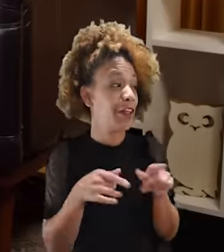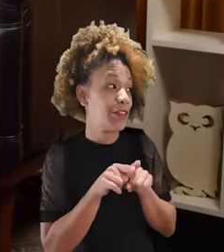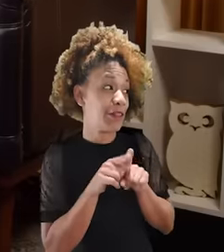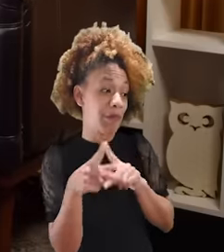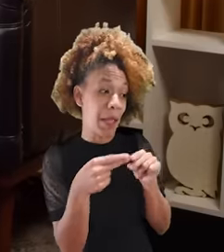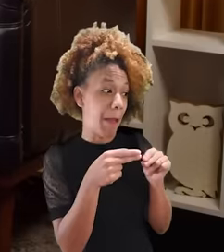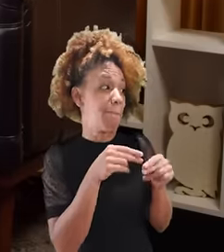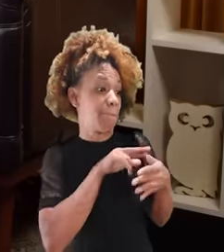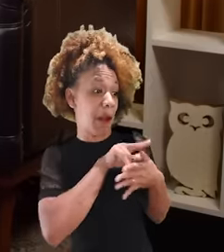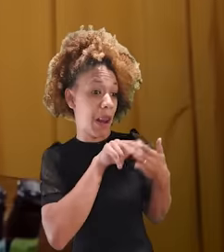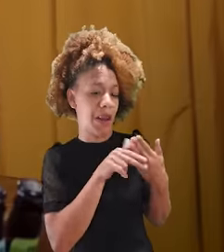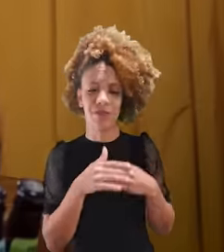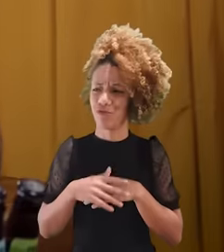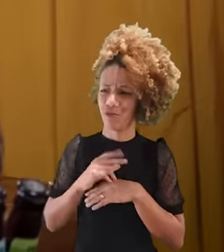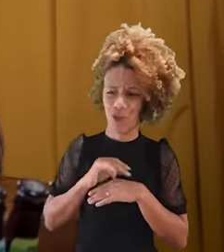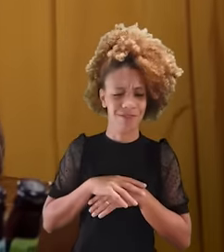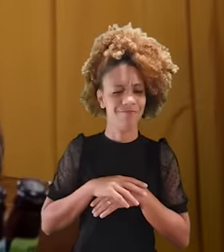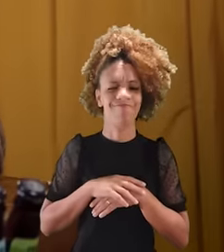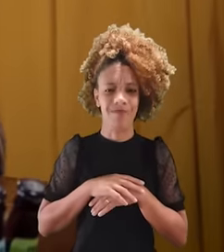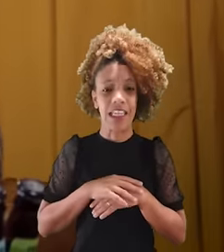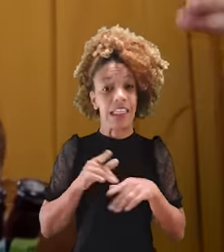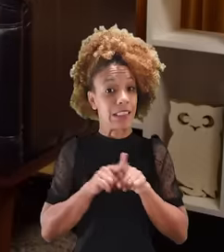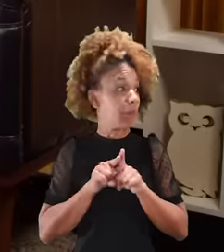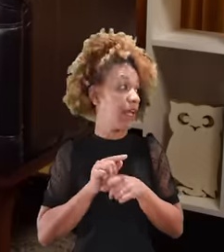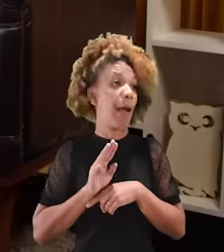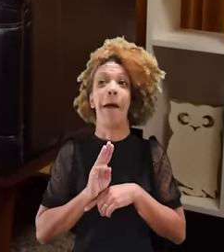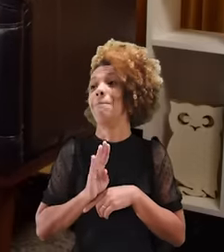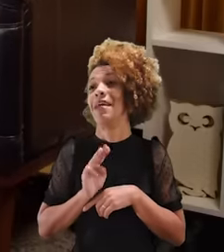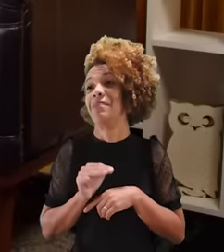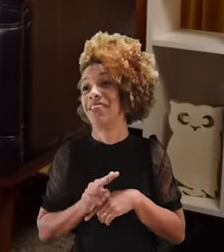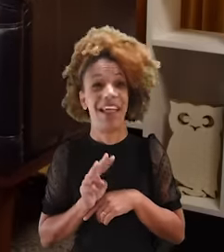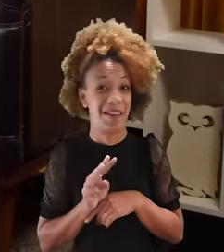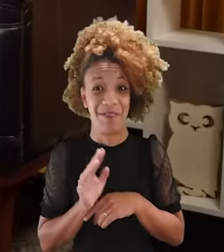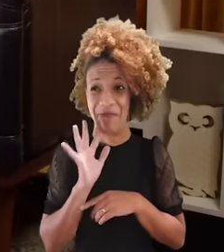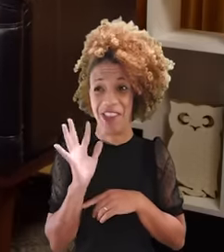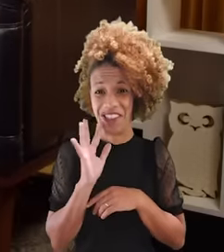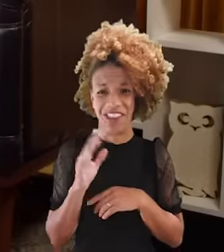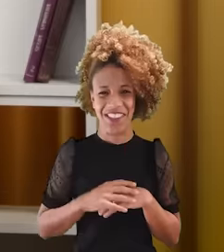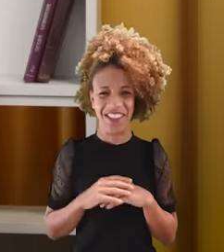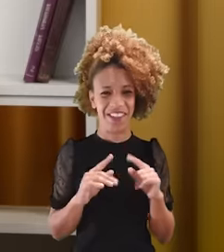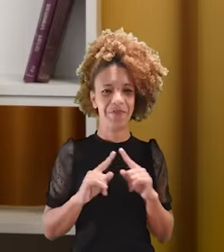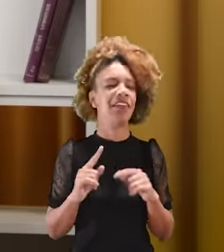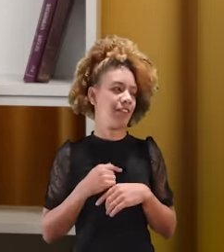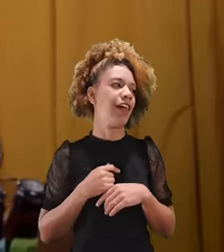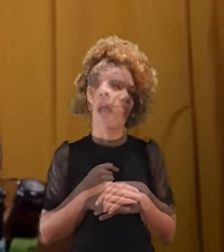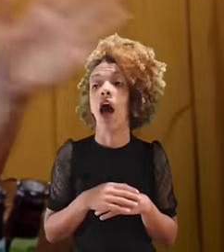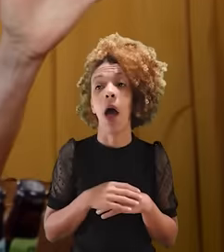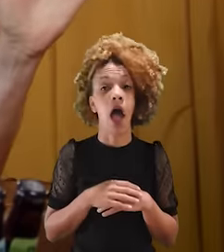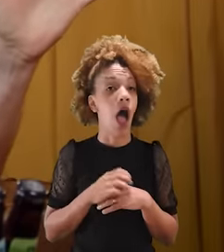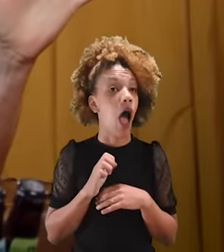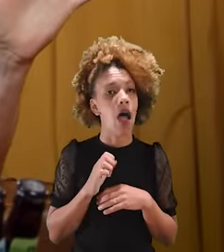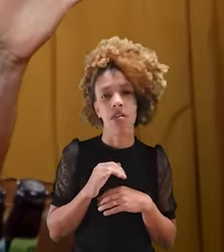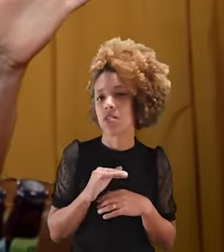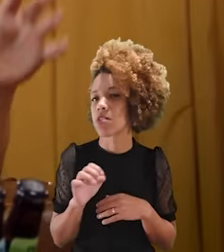PR caramba a temos a nova BMW também imagina cara cara dá tudo é isen bar é melhor falar eisen eisen